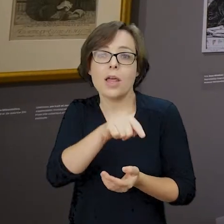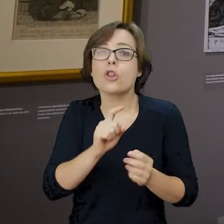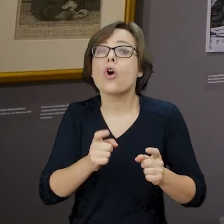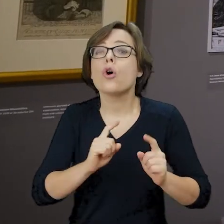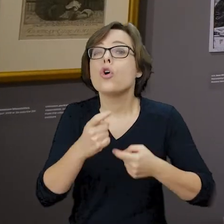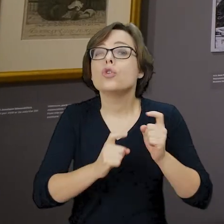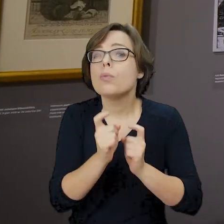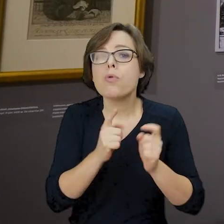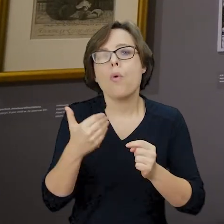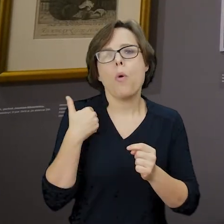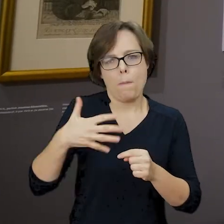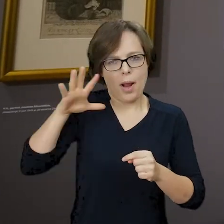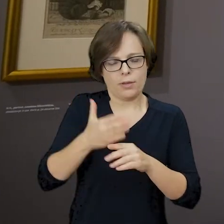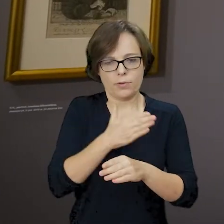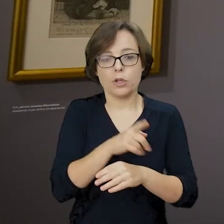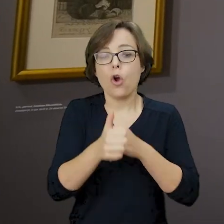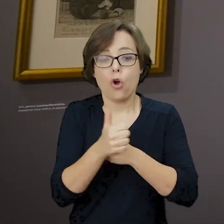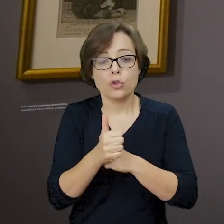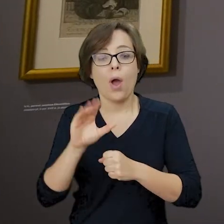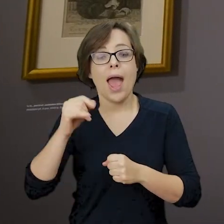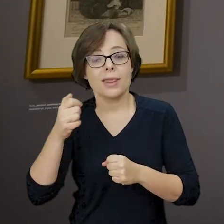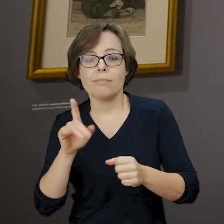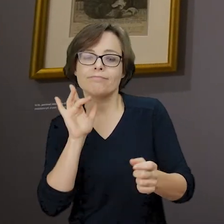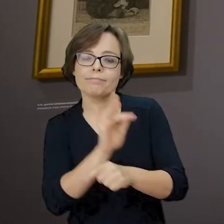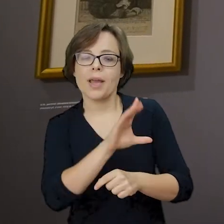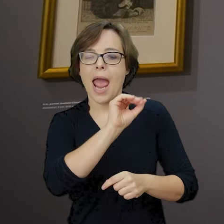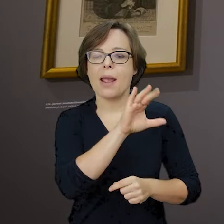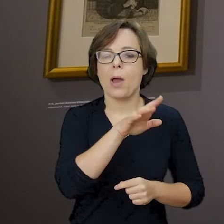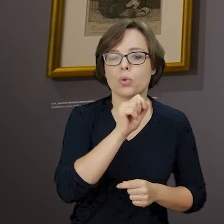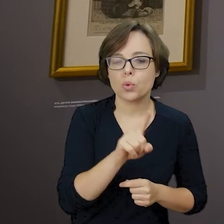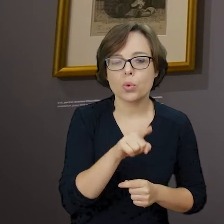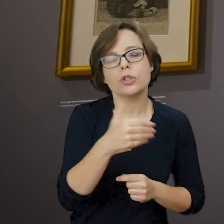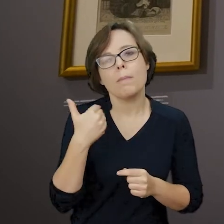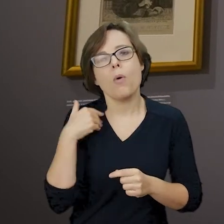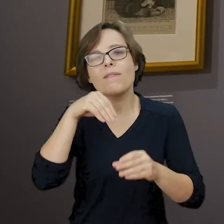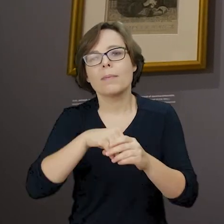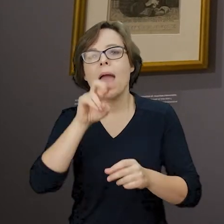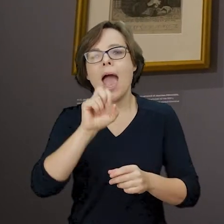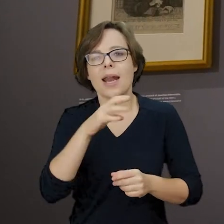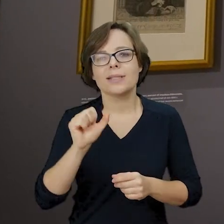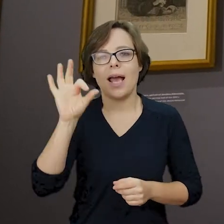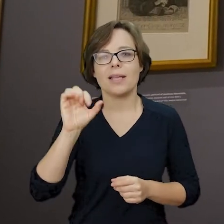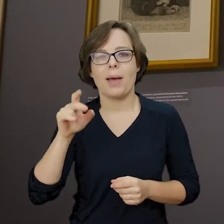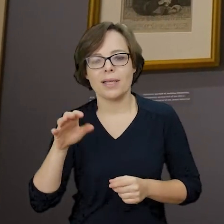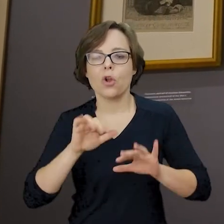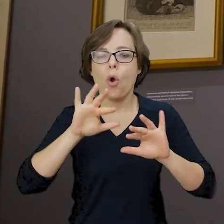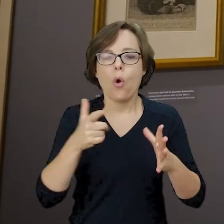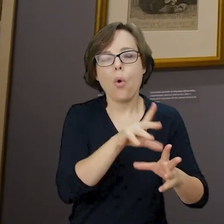Spór dotyczył zarzutu Emdema wobec Eybeszutza, o herezję sabataistyczną, czyli udział w ruchu mesjańskim